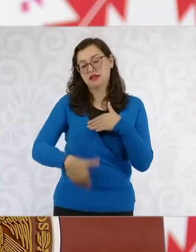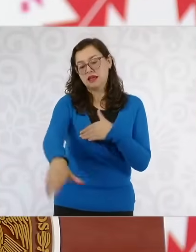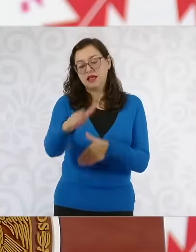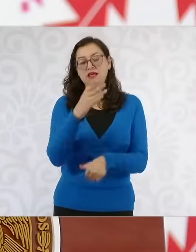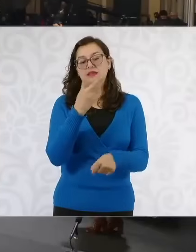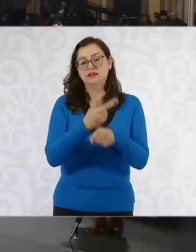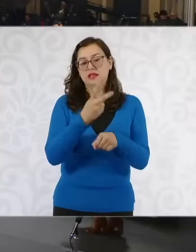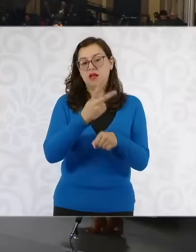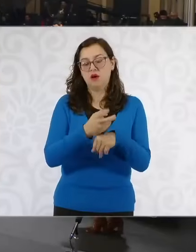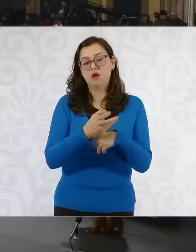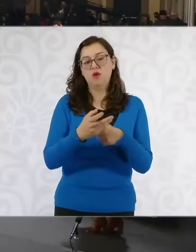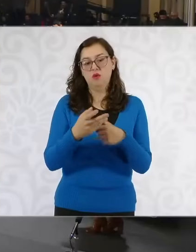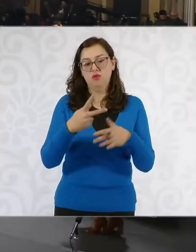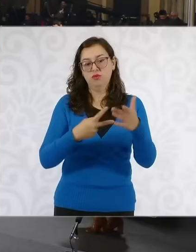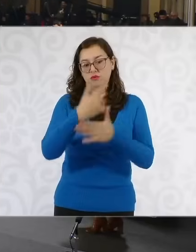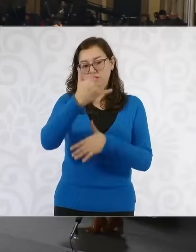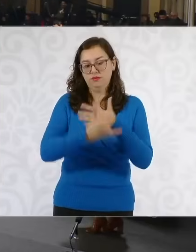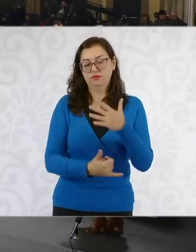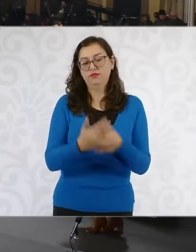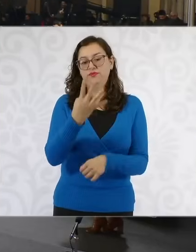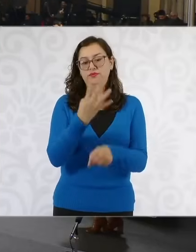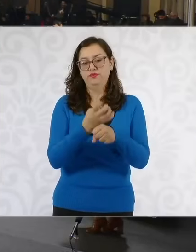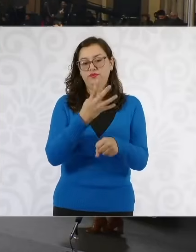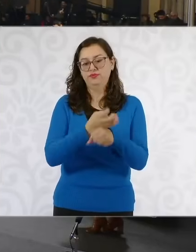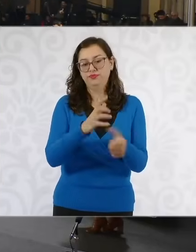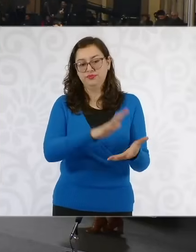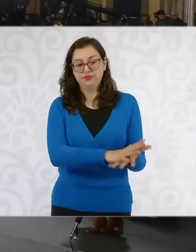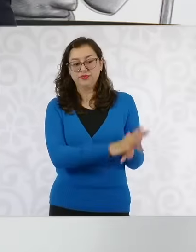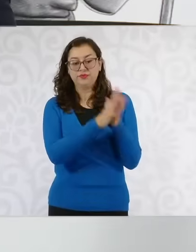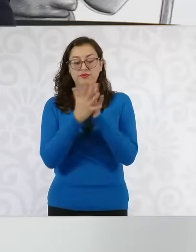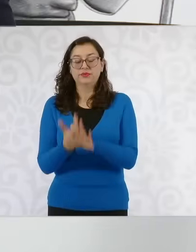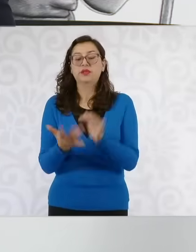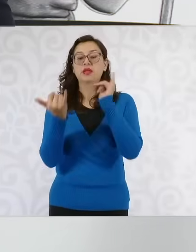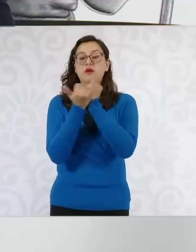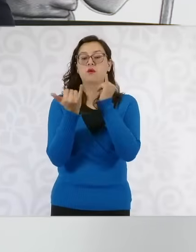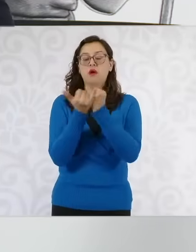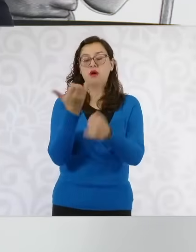Muchas gracias señora presidenta y también a nuestra coordinadora de sector que ha sentado